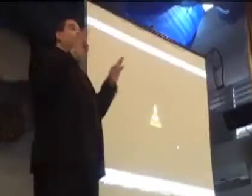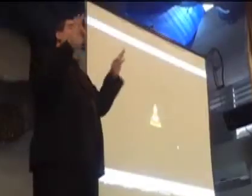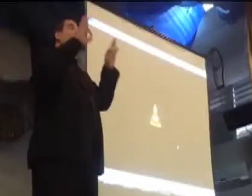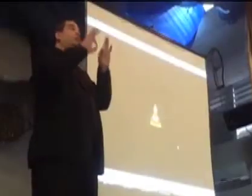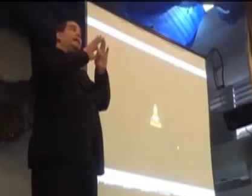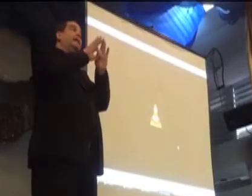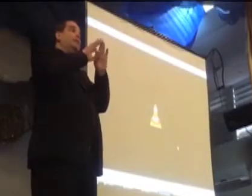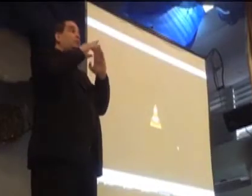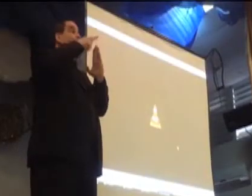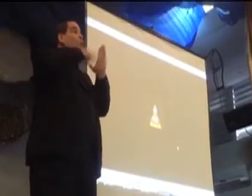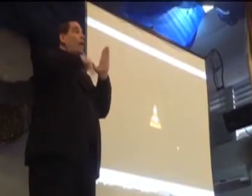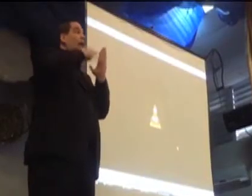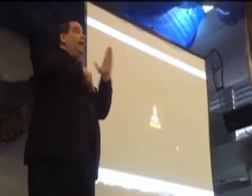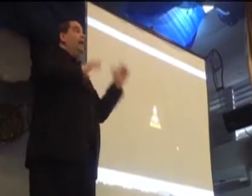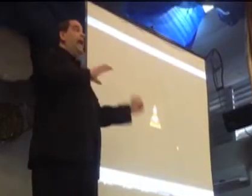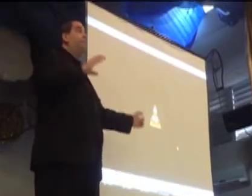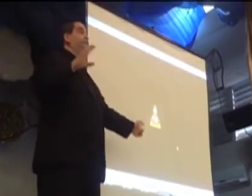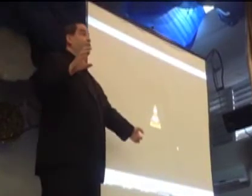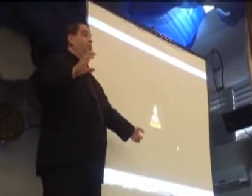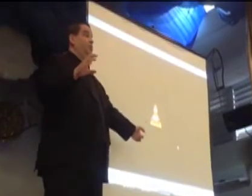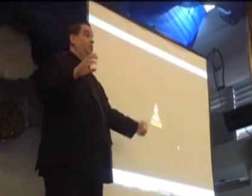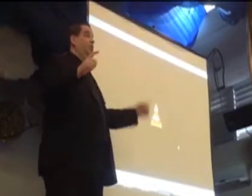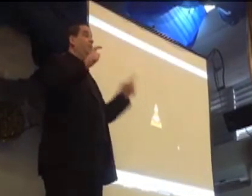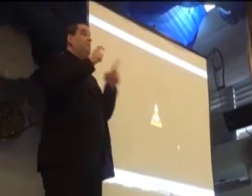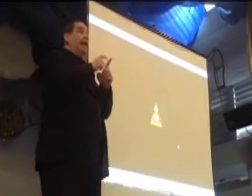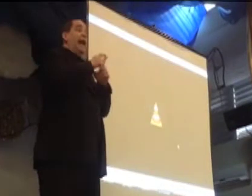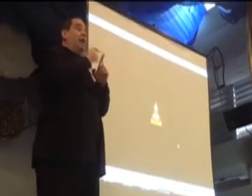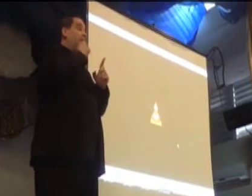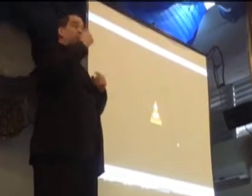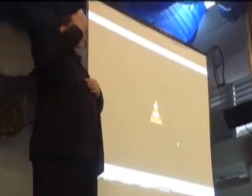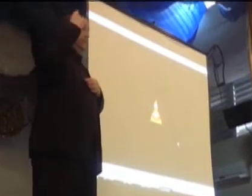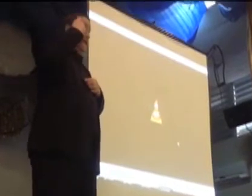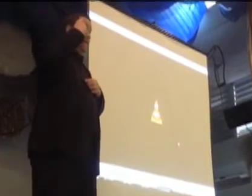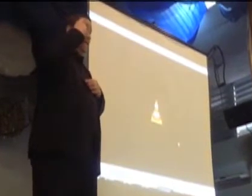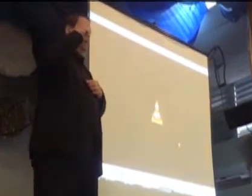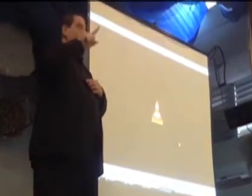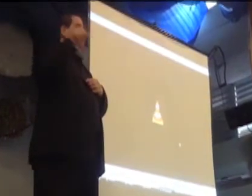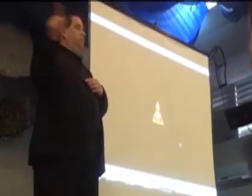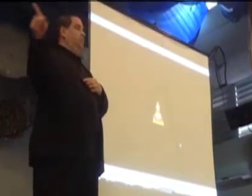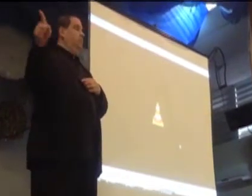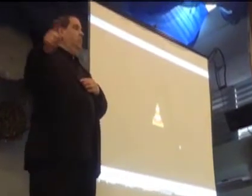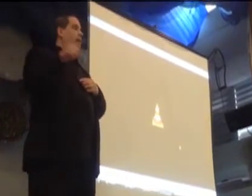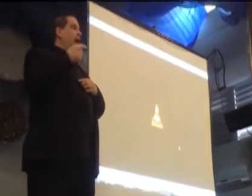Por eso es importante cuando tú lees caption , palabras, ¿no entiendes?,